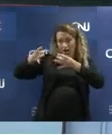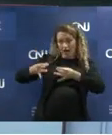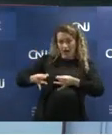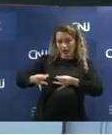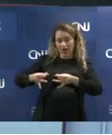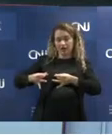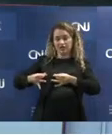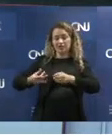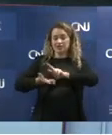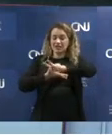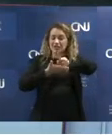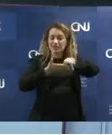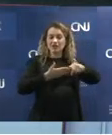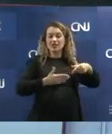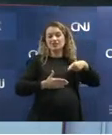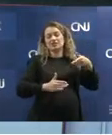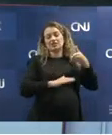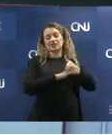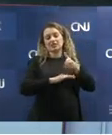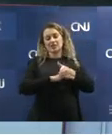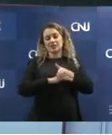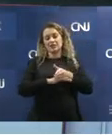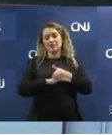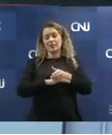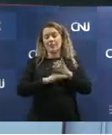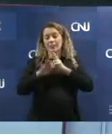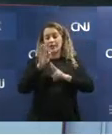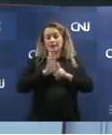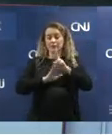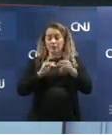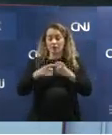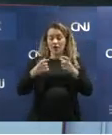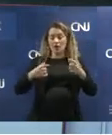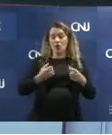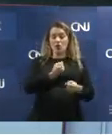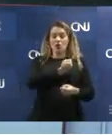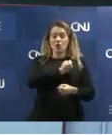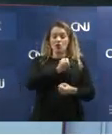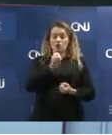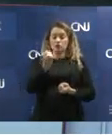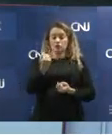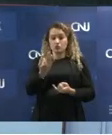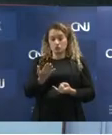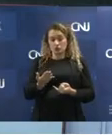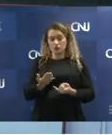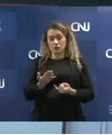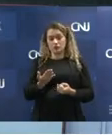condenações, resultando em maior custo e, de fato, aqui, risco de inconsistência